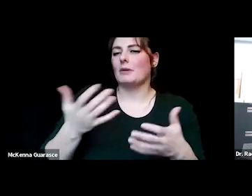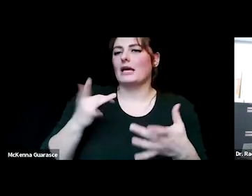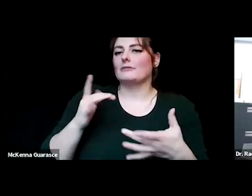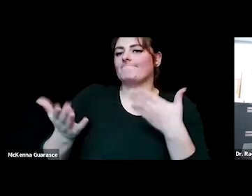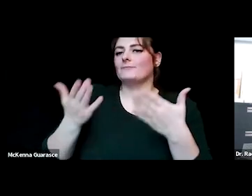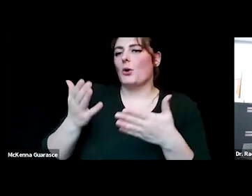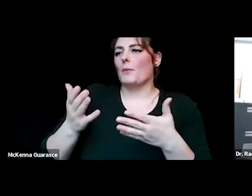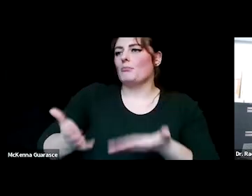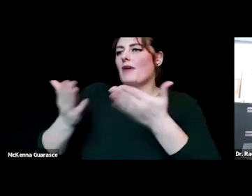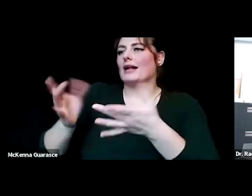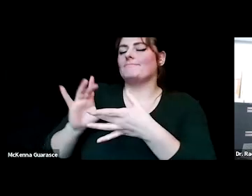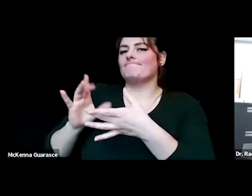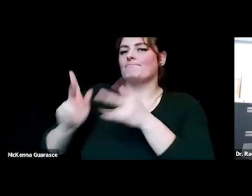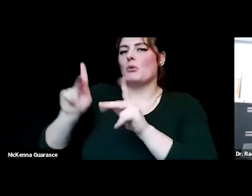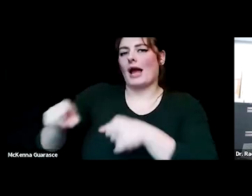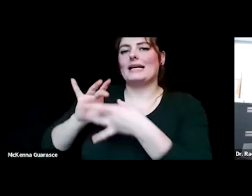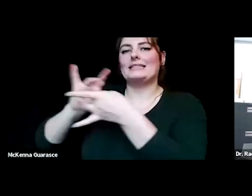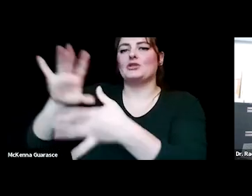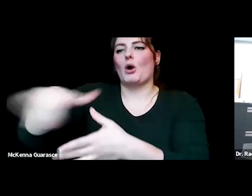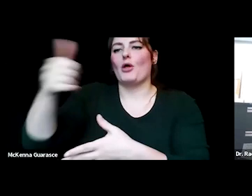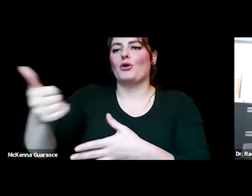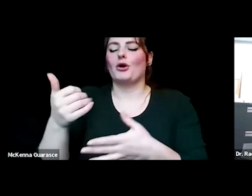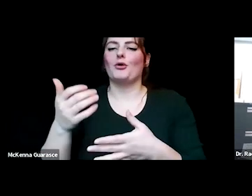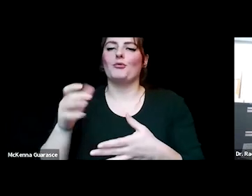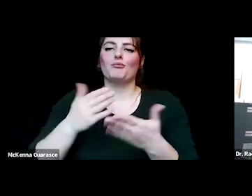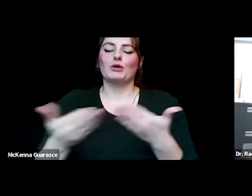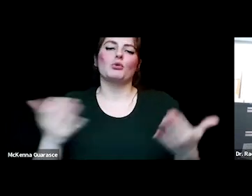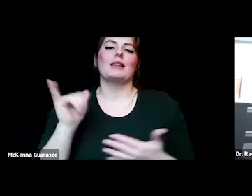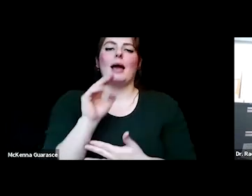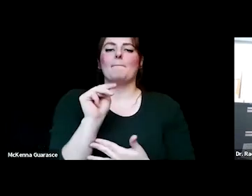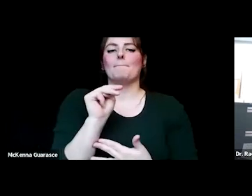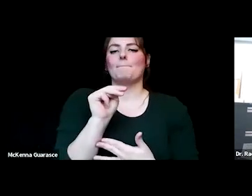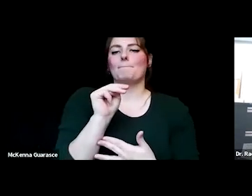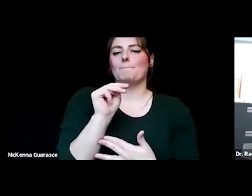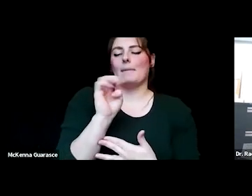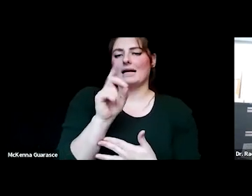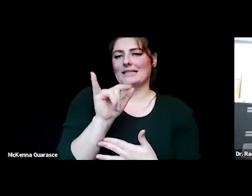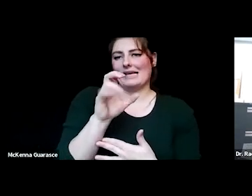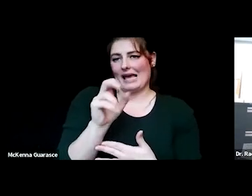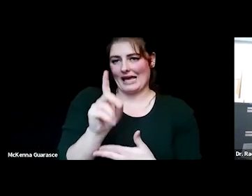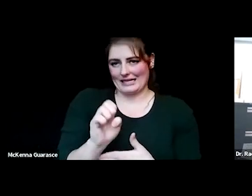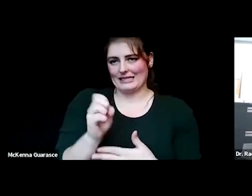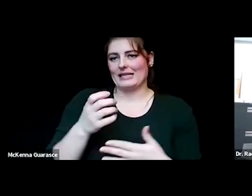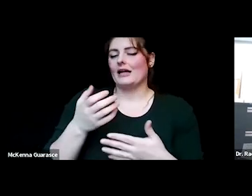DeAnthony y su equipo los inscriben en Medicaid, los conectan con proveedores de atención primaria, les ayudan a hacerse pruebas